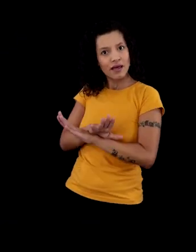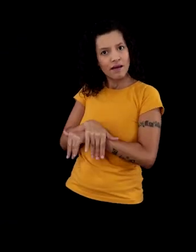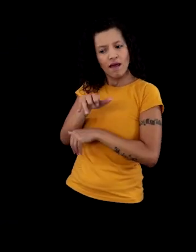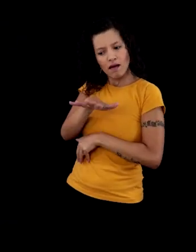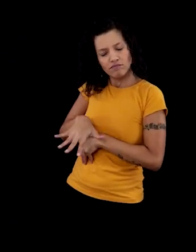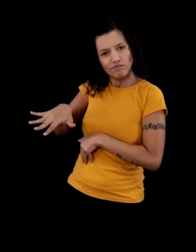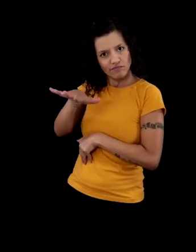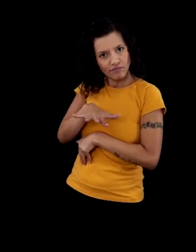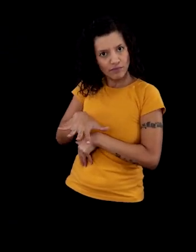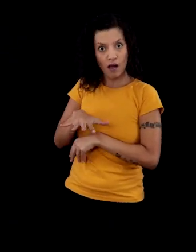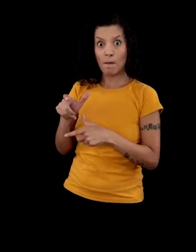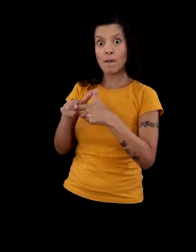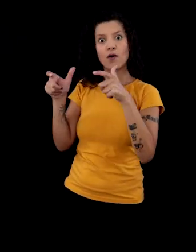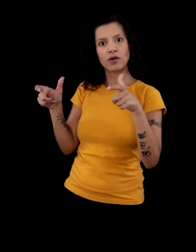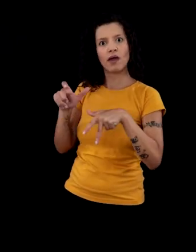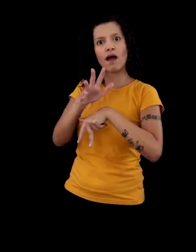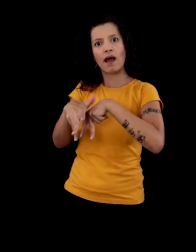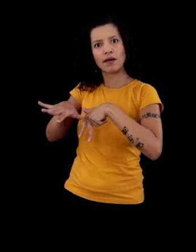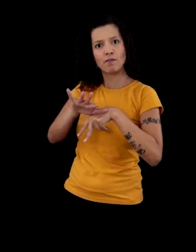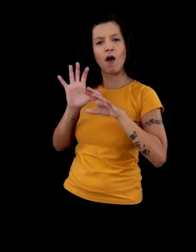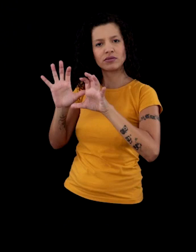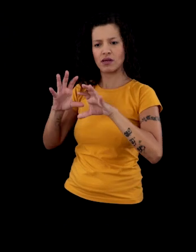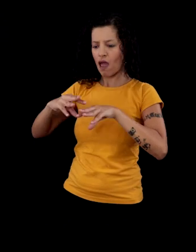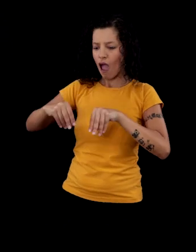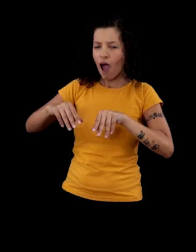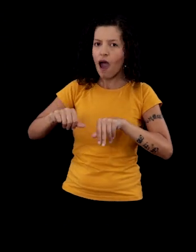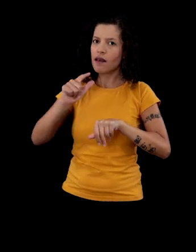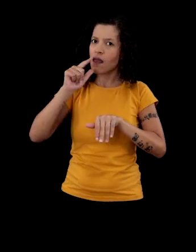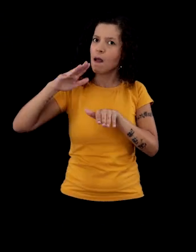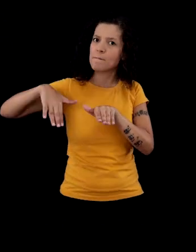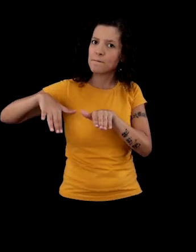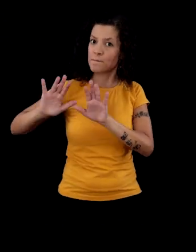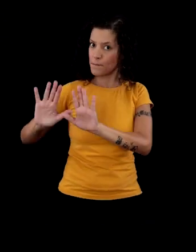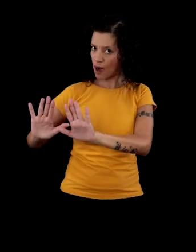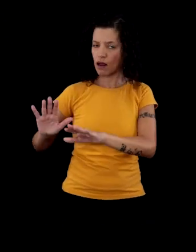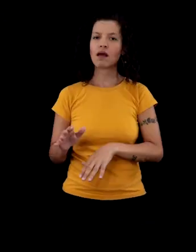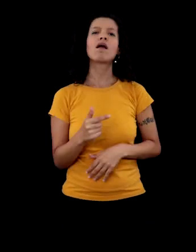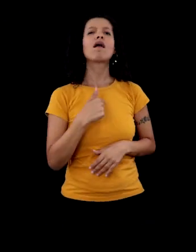sereias, mexem muito com essa parte, areia, praia –